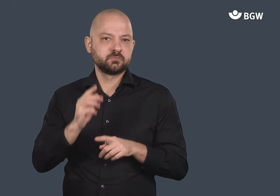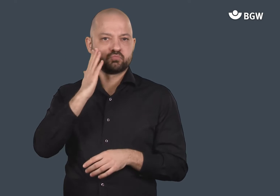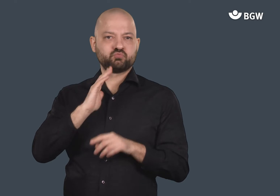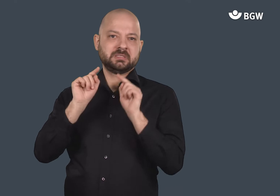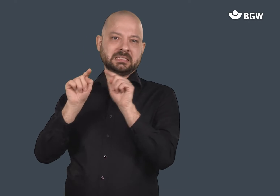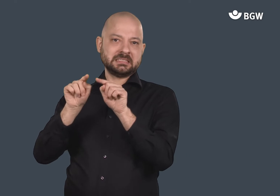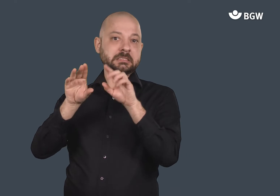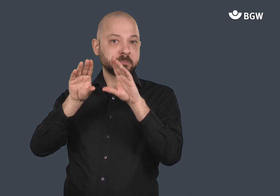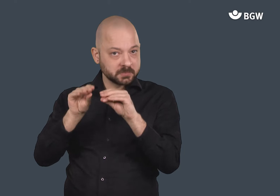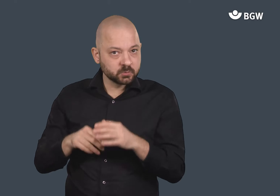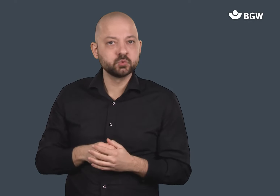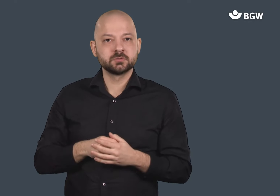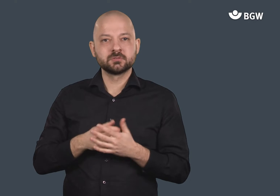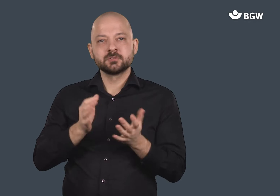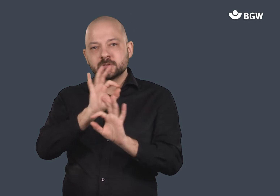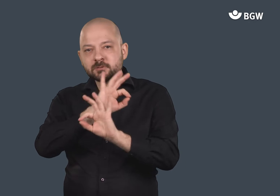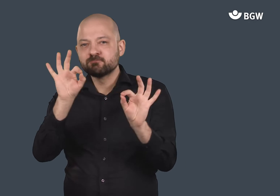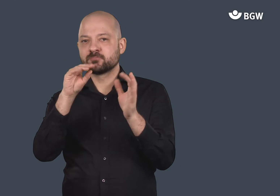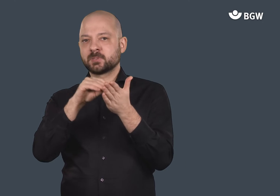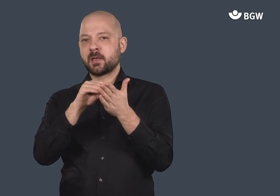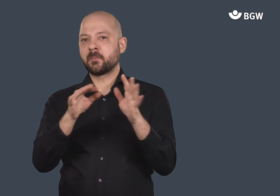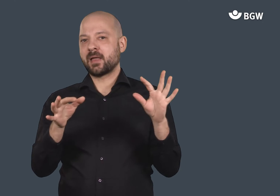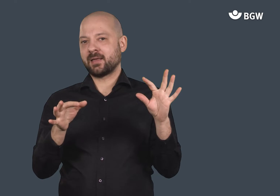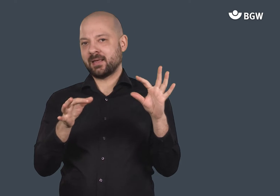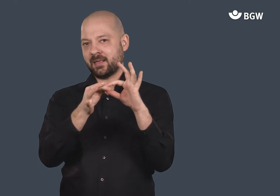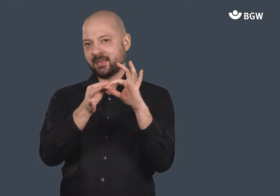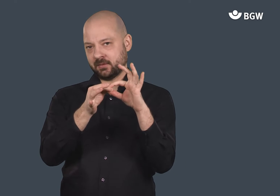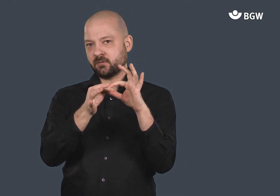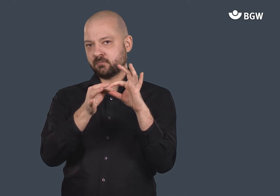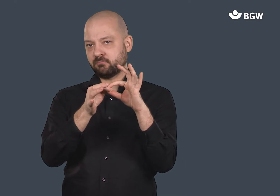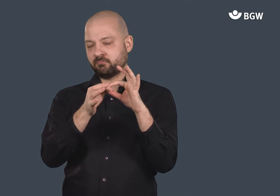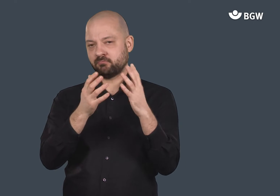möglichst mit Nennung des Links der Seite mit dem Mangel -